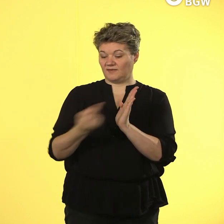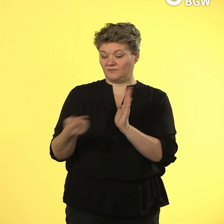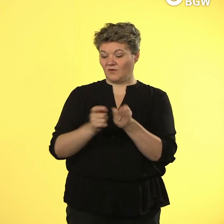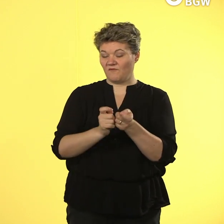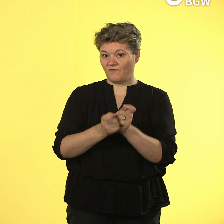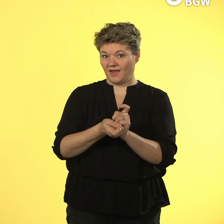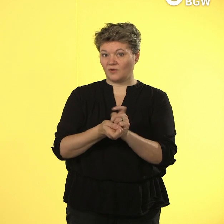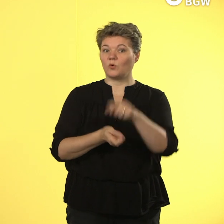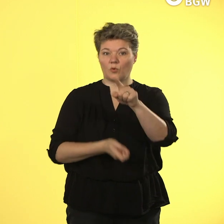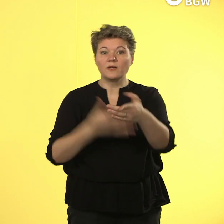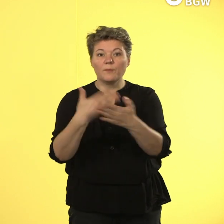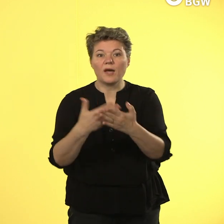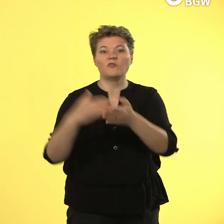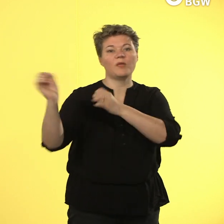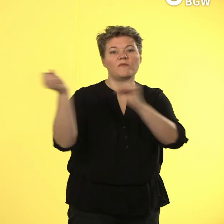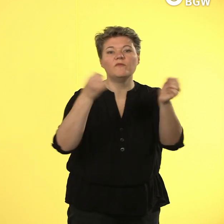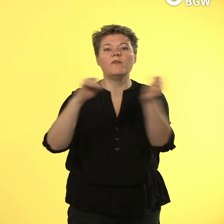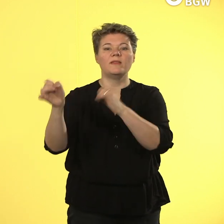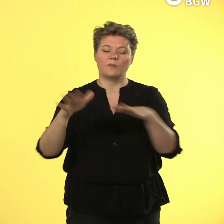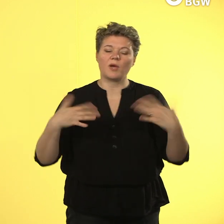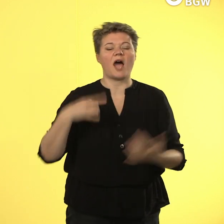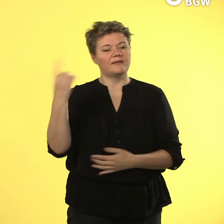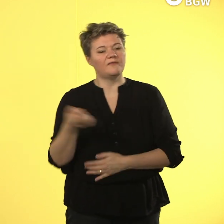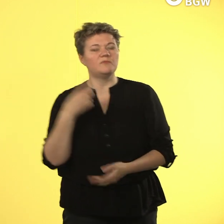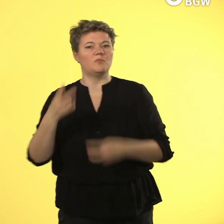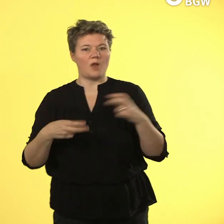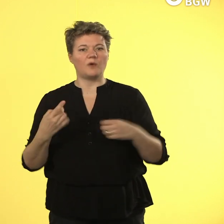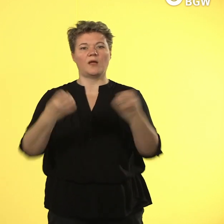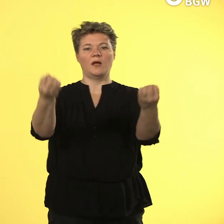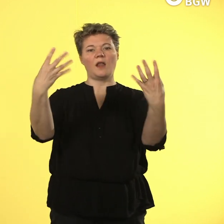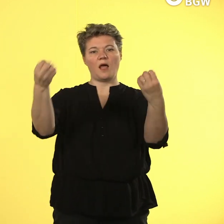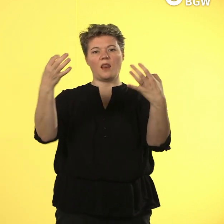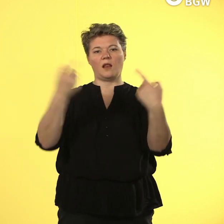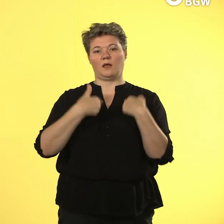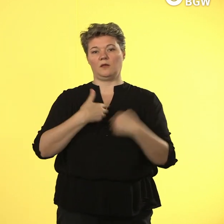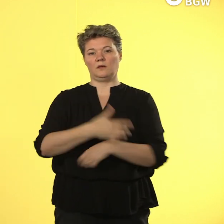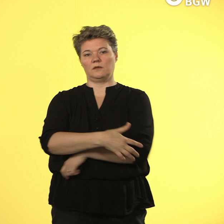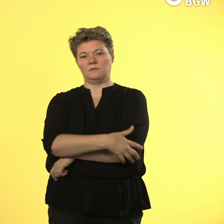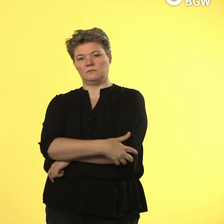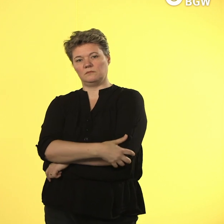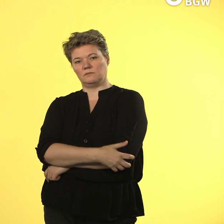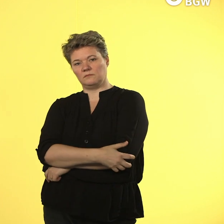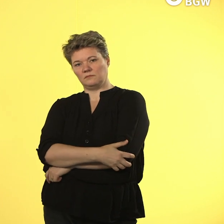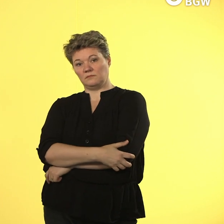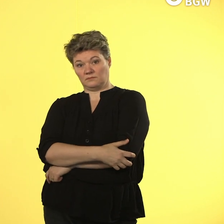dann ist die Chance eher gering, dass ich sage: "Oh, das ist eine super Idee. Ich mache mich auf und werde Windmühlen bauen".